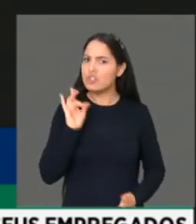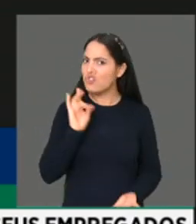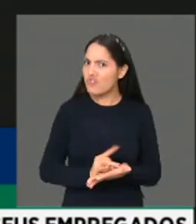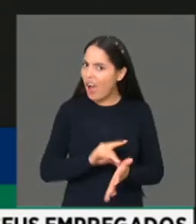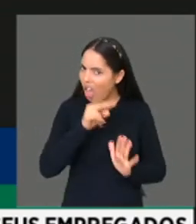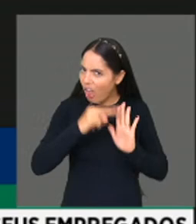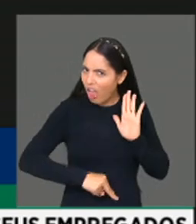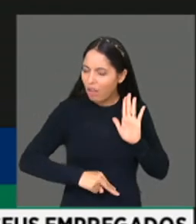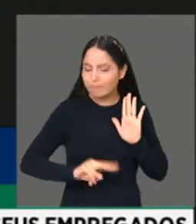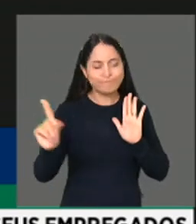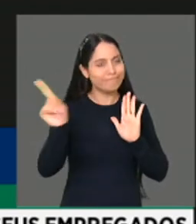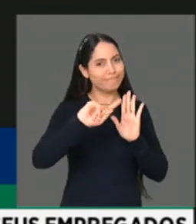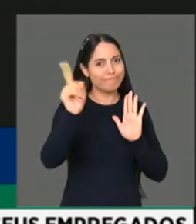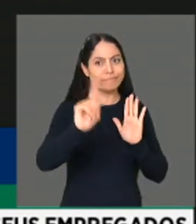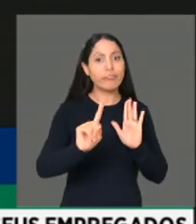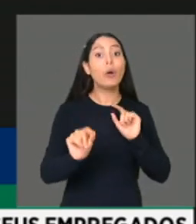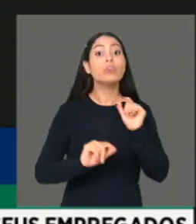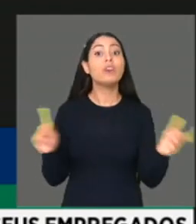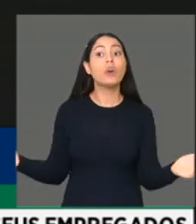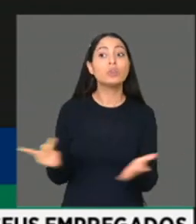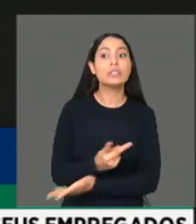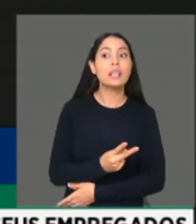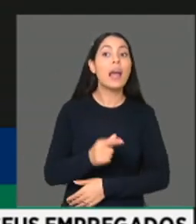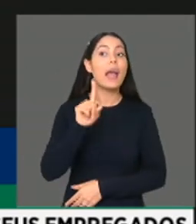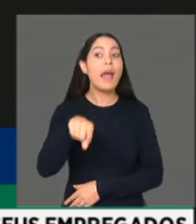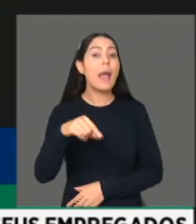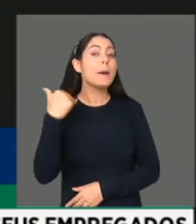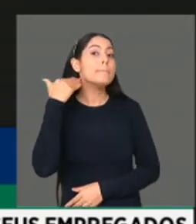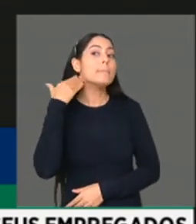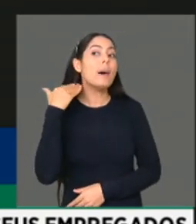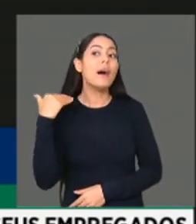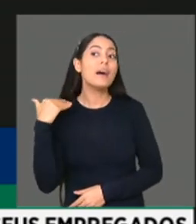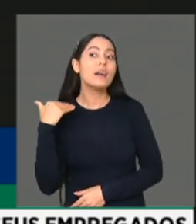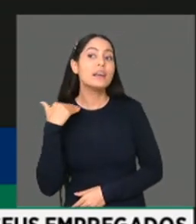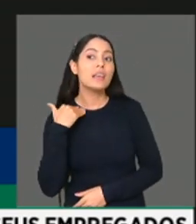QUANDO A REALIDADE COMEÇAR A MOSTRAR BANQUEIROS SENDO